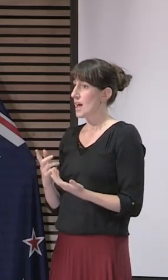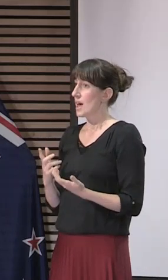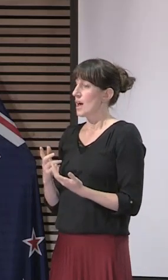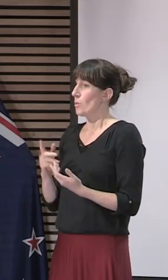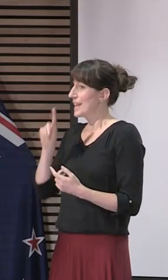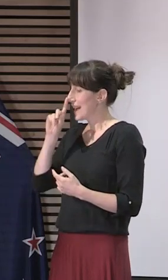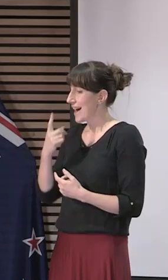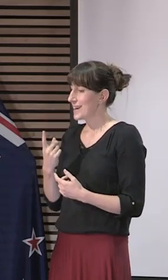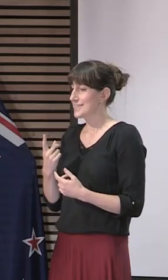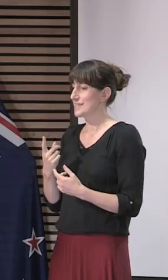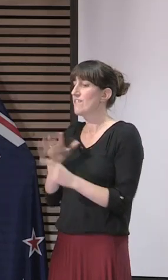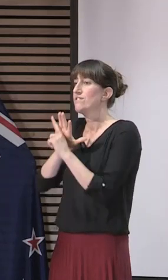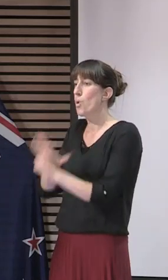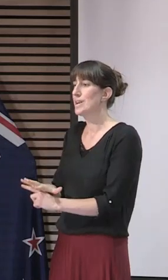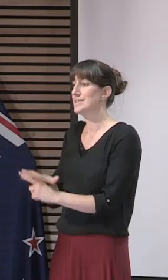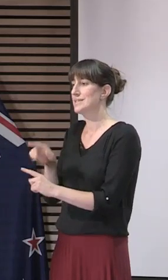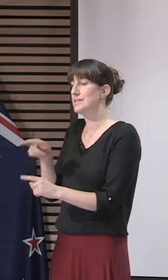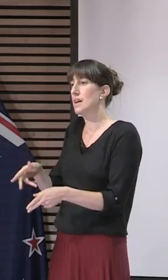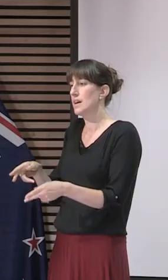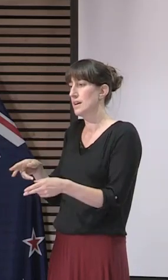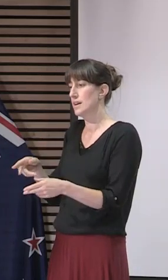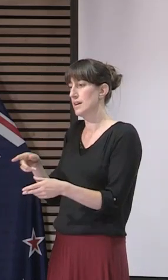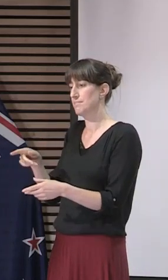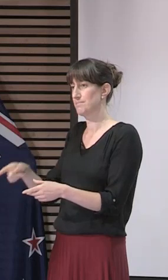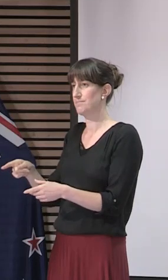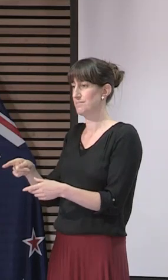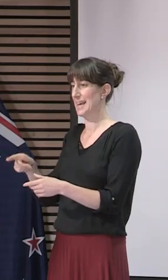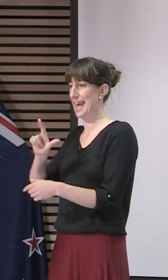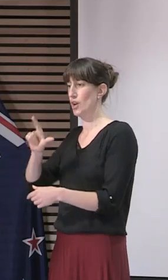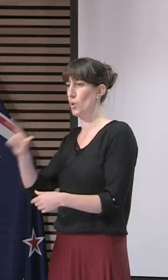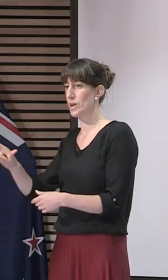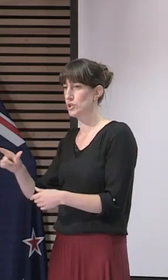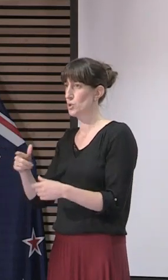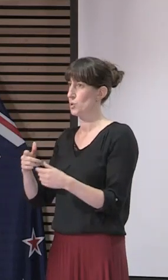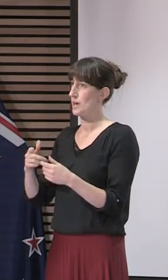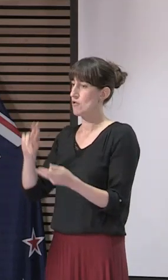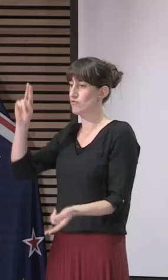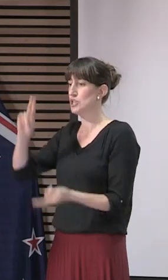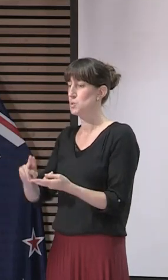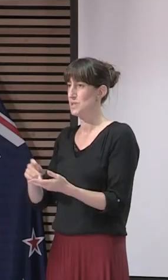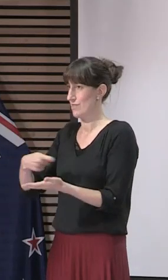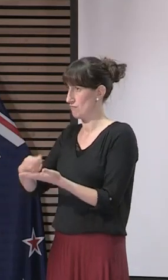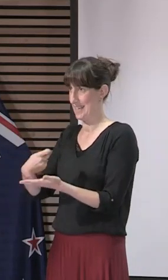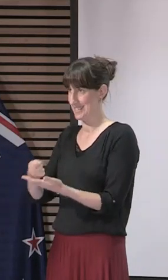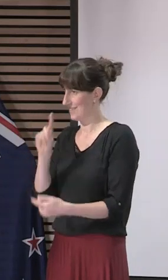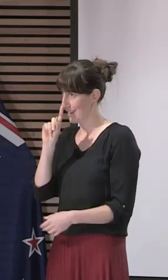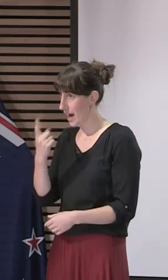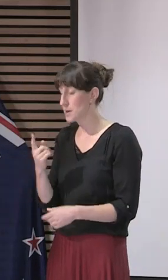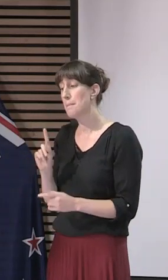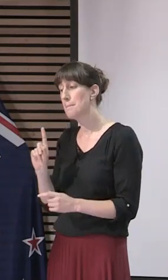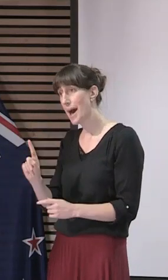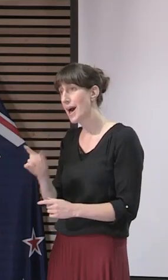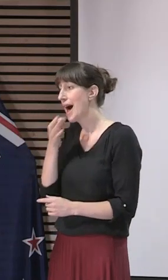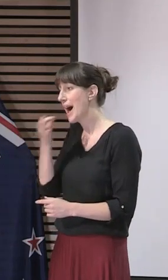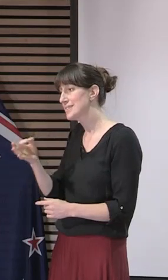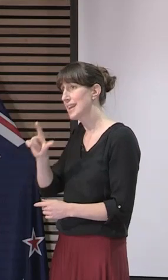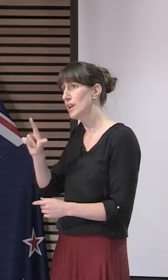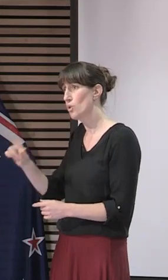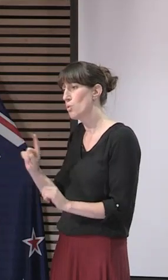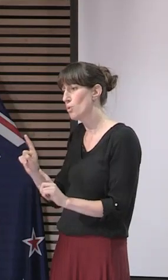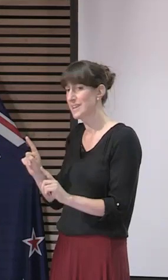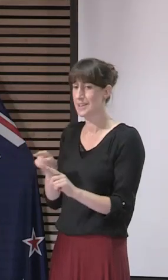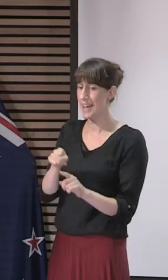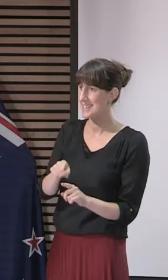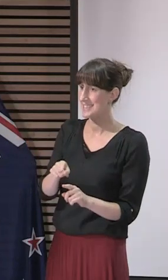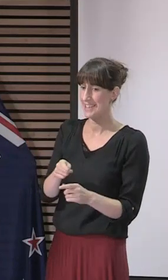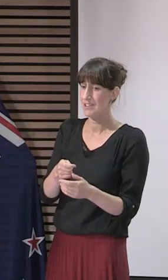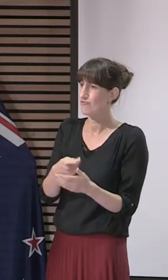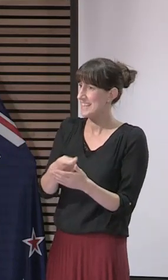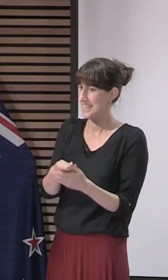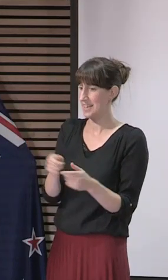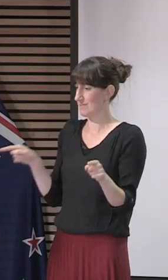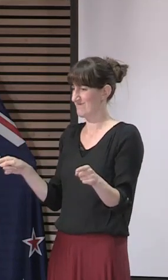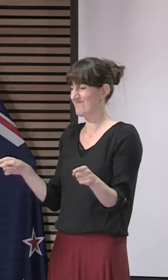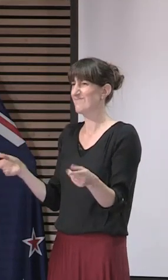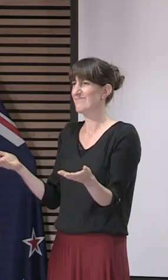pakihi maha. Me nui ake e maatau